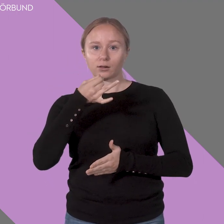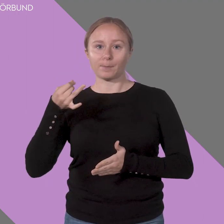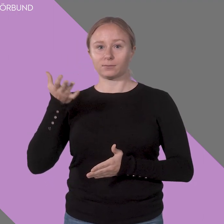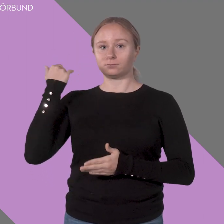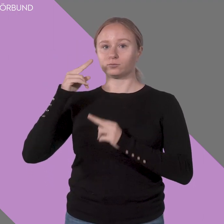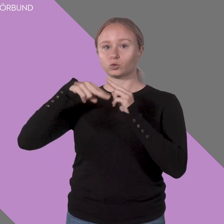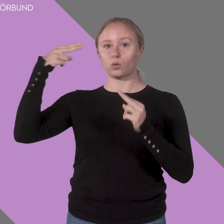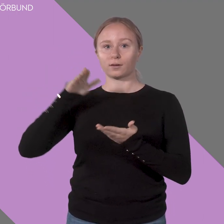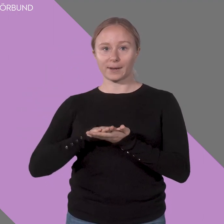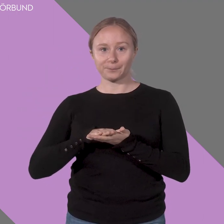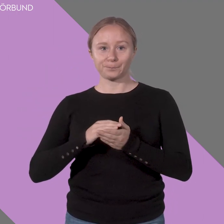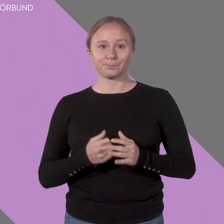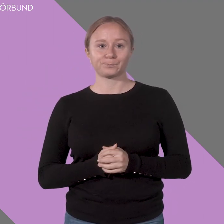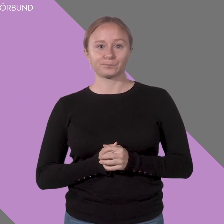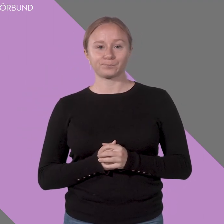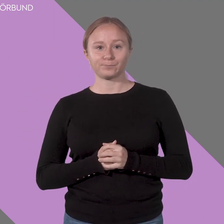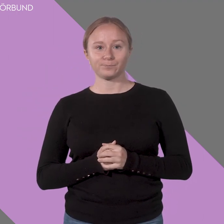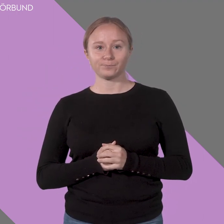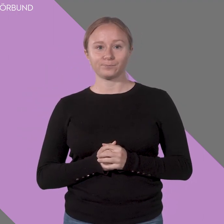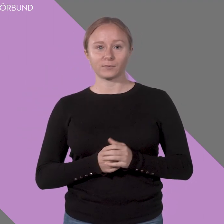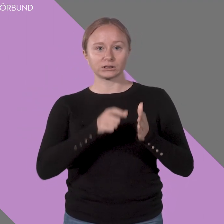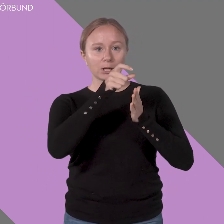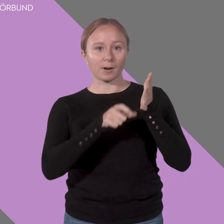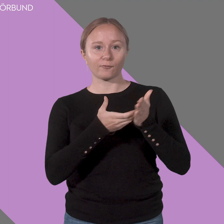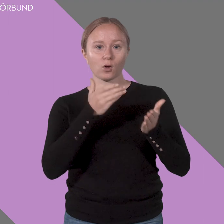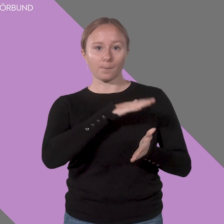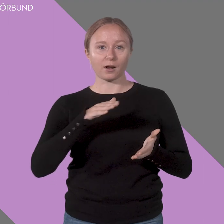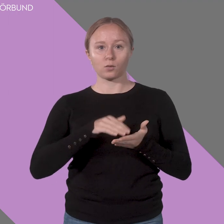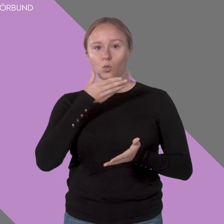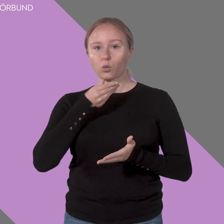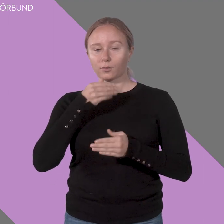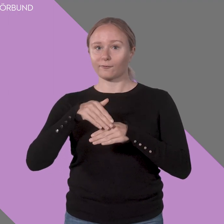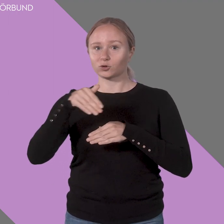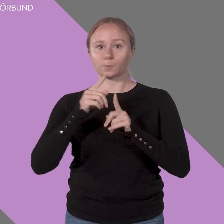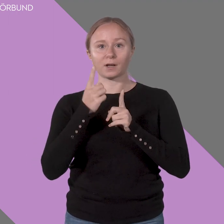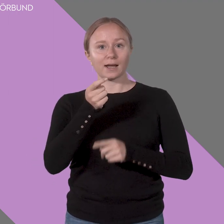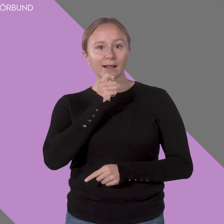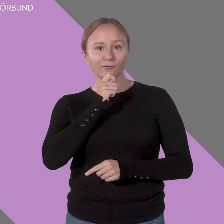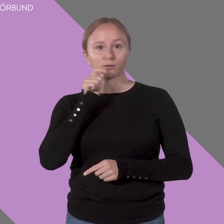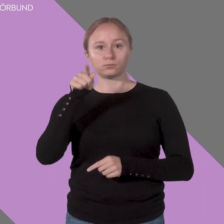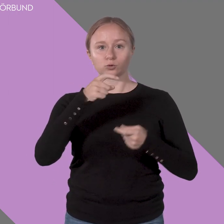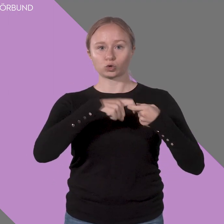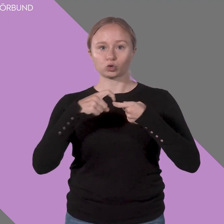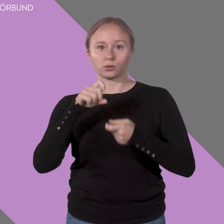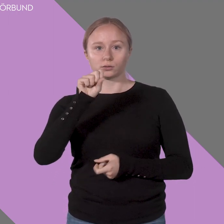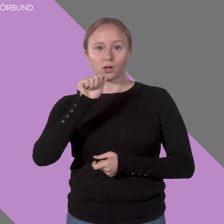i Tammerfors i juni. Spalten för barn och unga fortsätter med en intervju där syskonen -